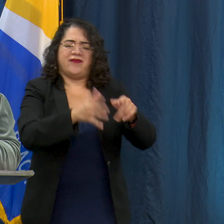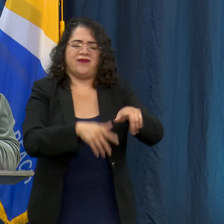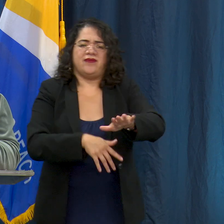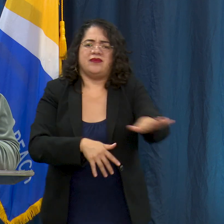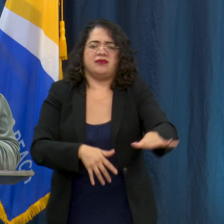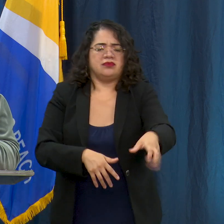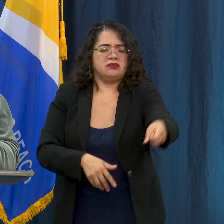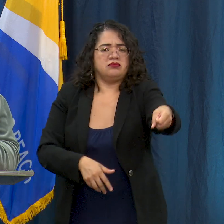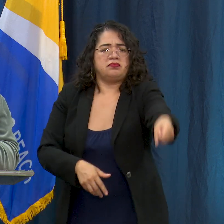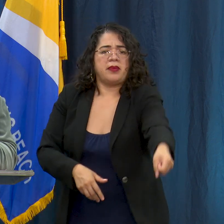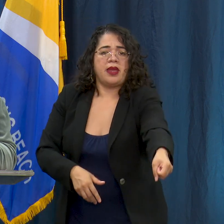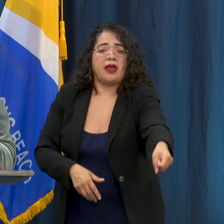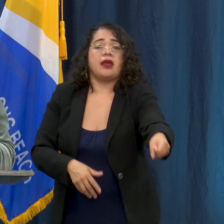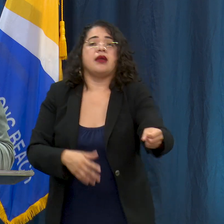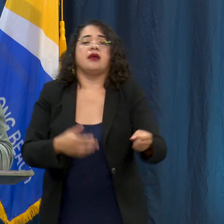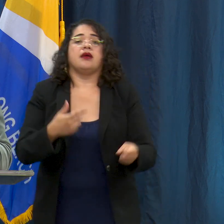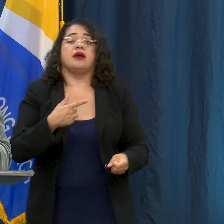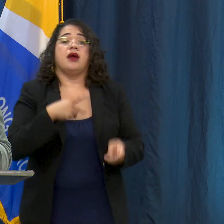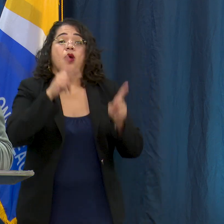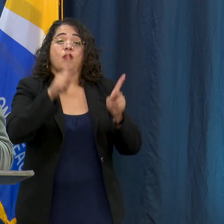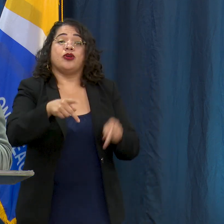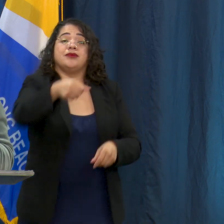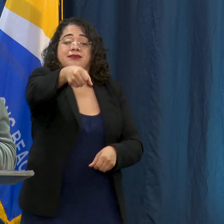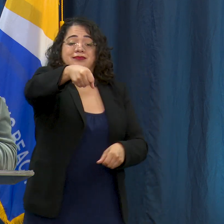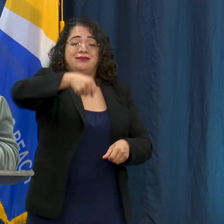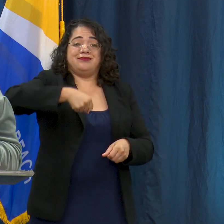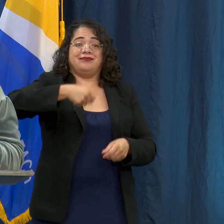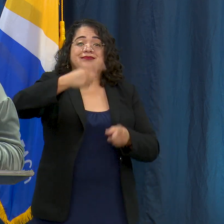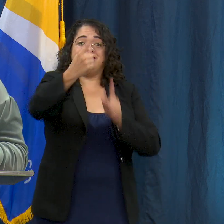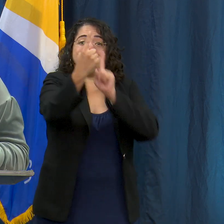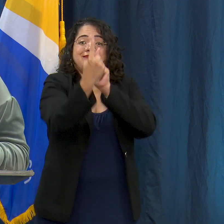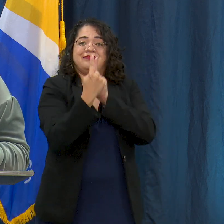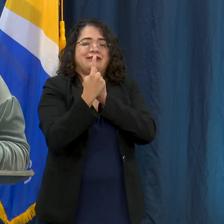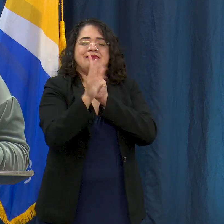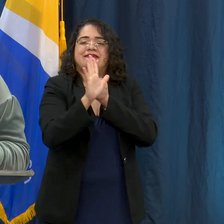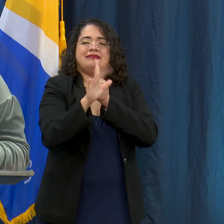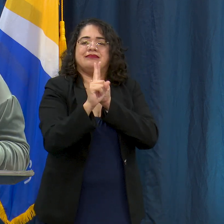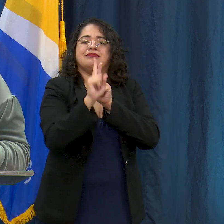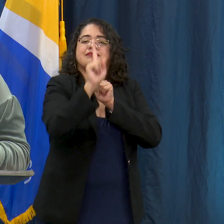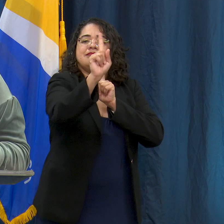persona es mejor a very guar primero CA or REO specialis para personas que son